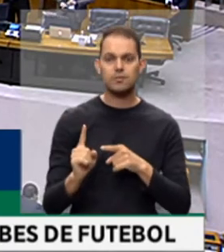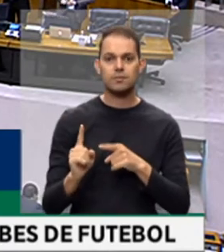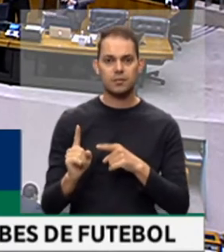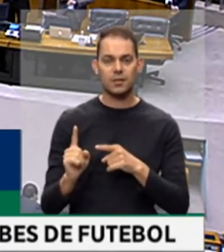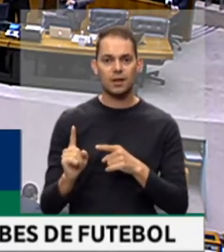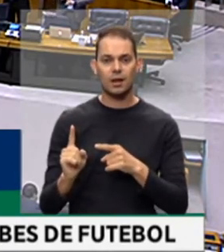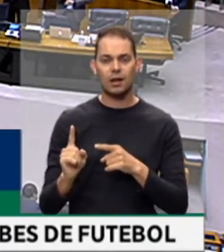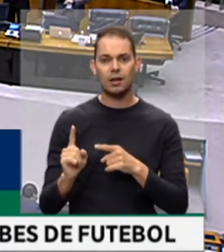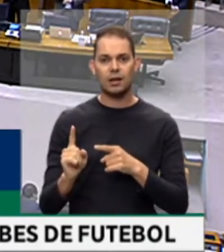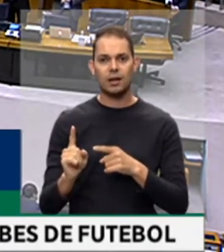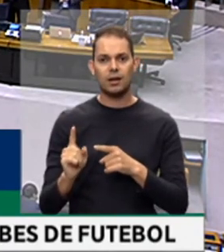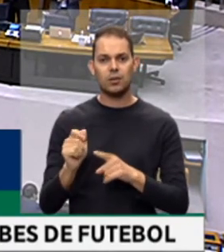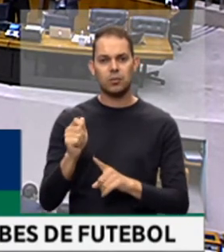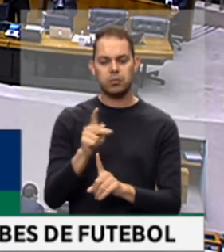O VOTO, DEPUTADO. -- [CARLOS OLIVEIRA]: O